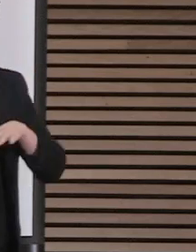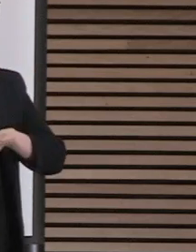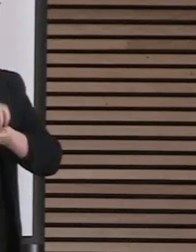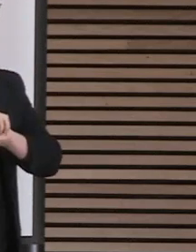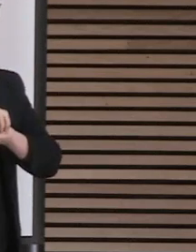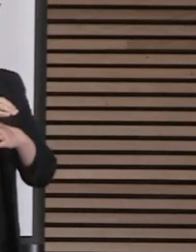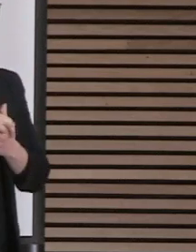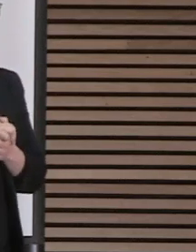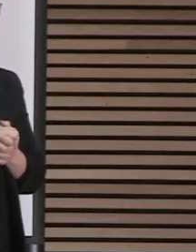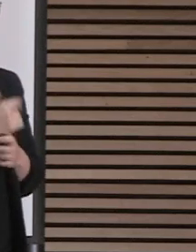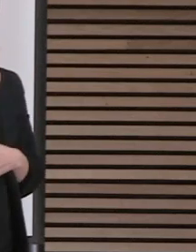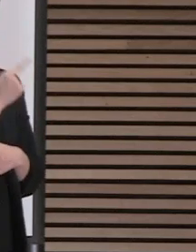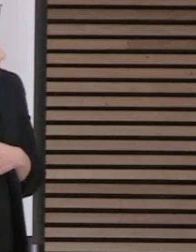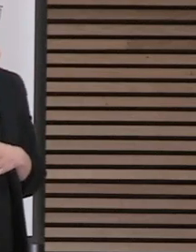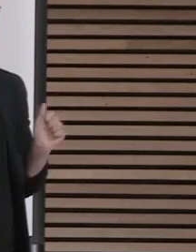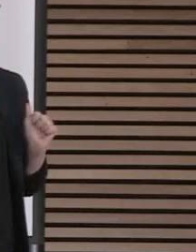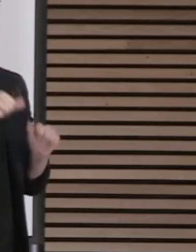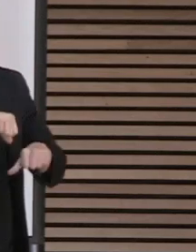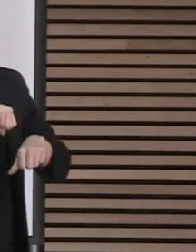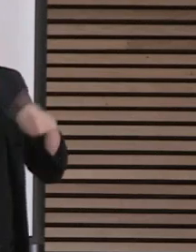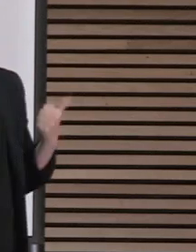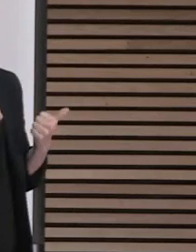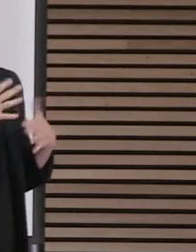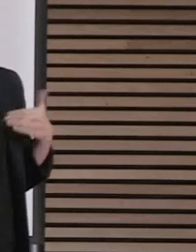Ko te katoa o nga keehi o te keehi o te COVID-19 inaianei